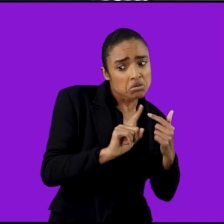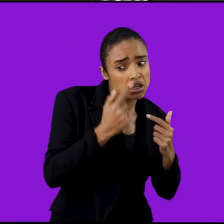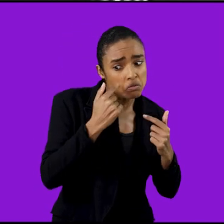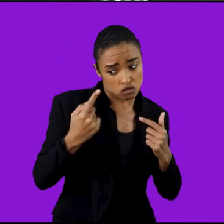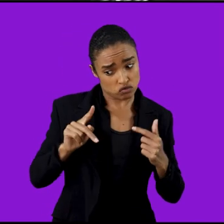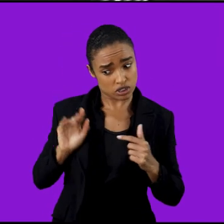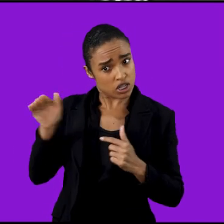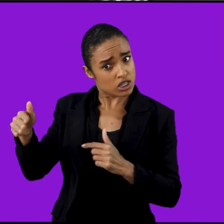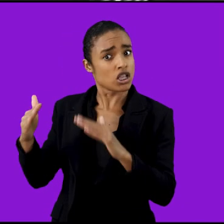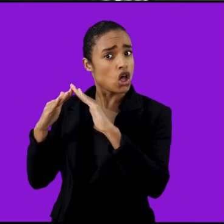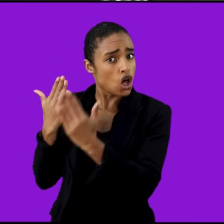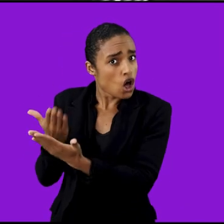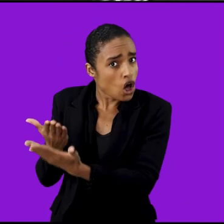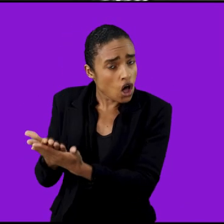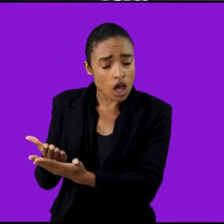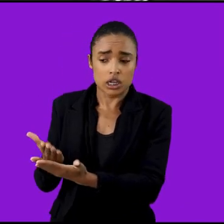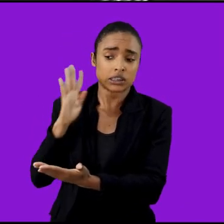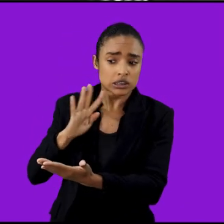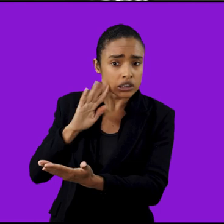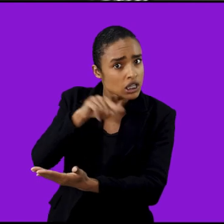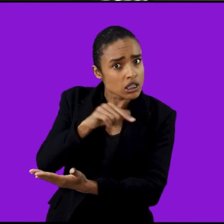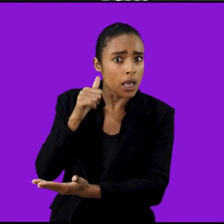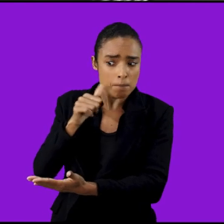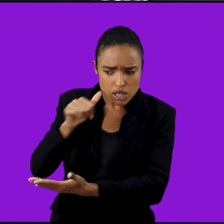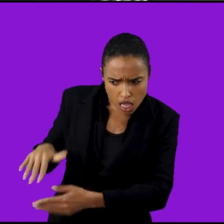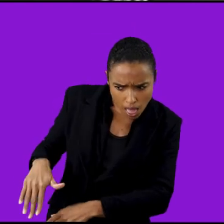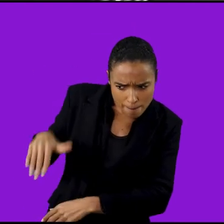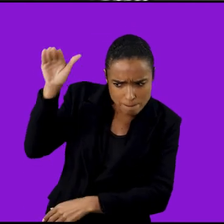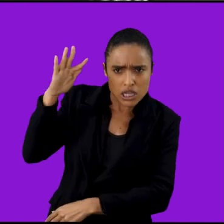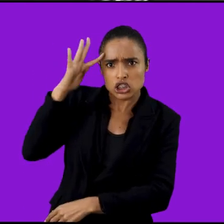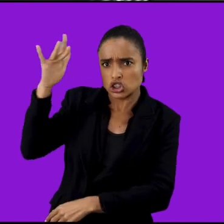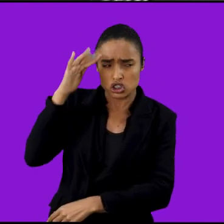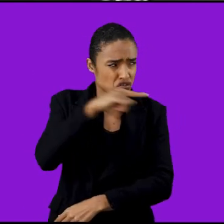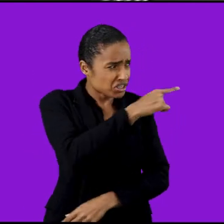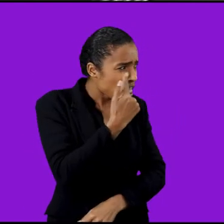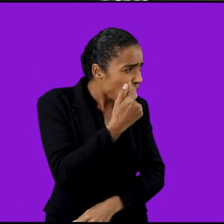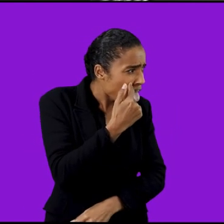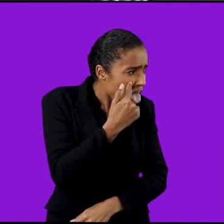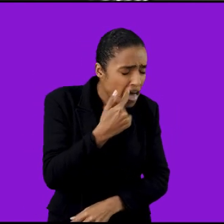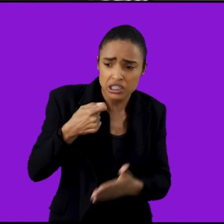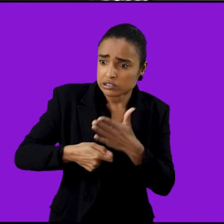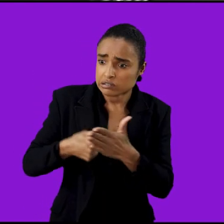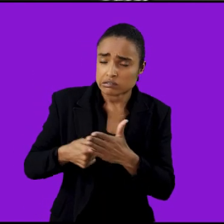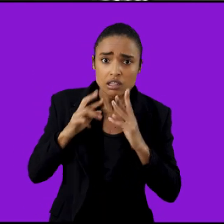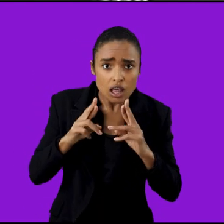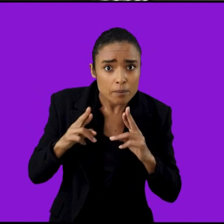botar sua filha numa escola legal. Cê vai fazer essa menina sonhar. Quem tinha que chorar era nóis. A nossa geração já chorou”, saca?